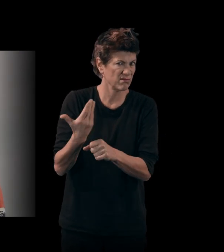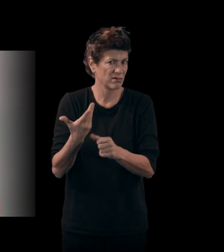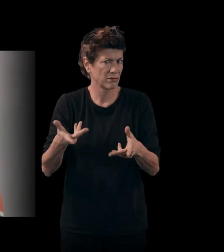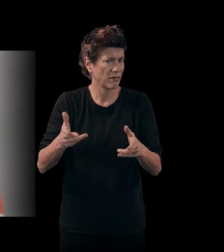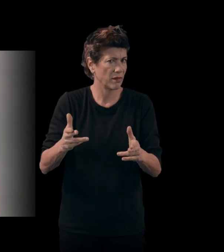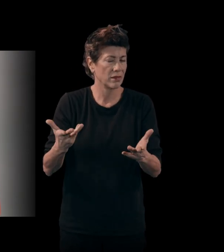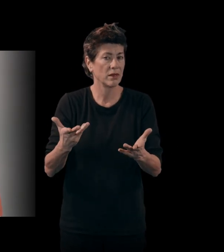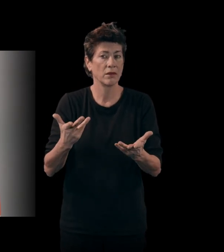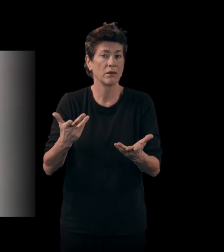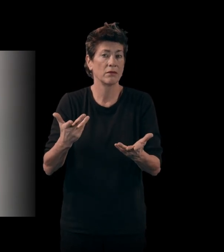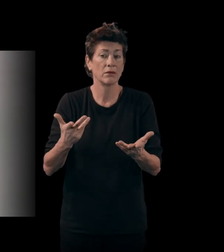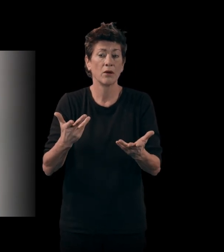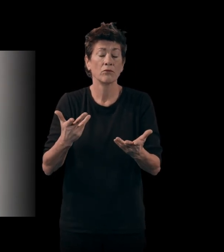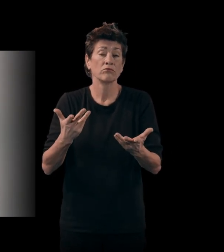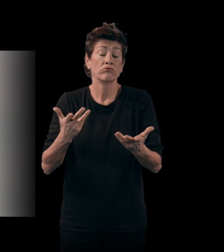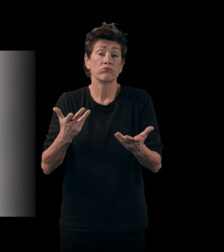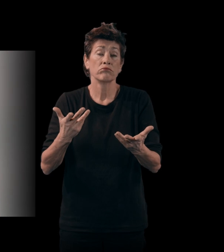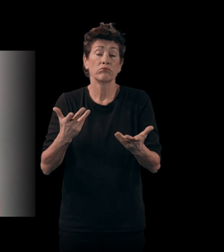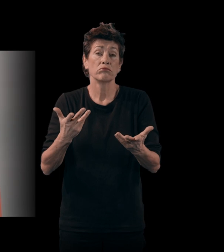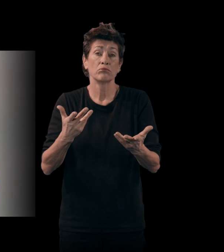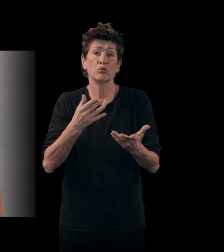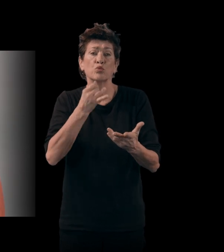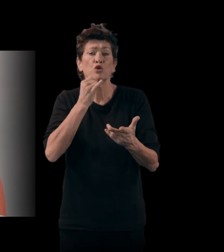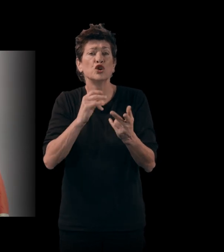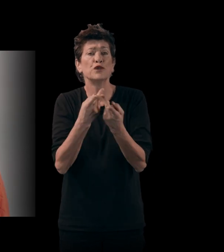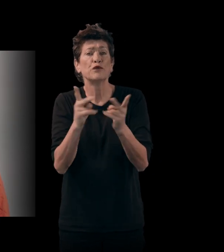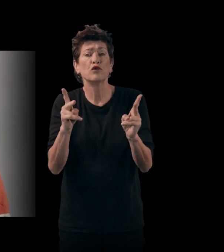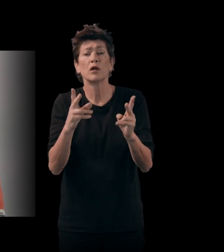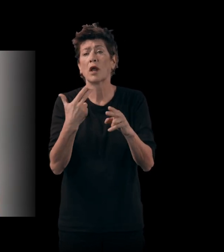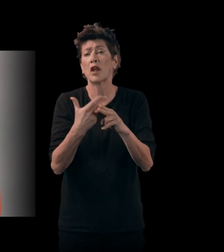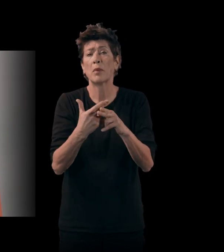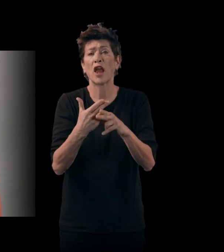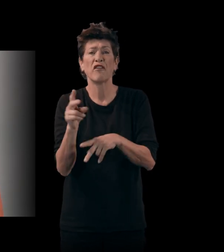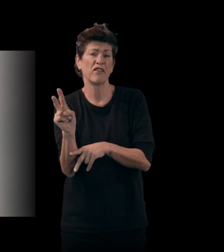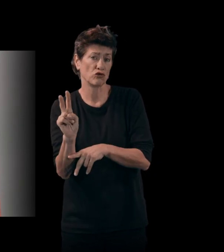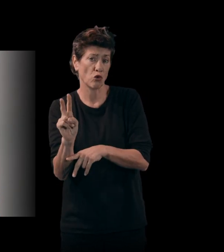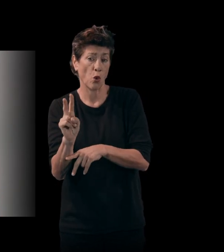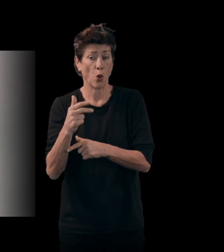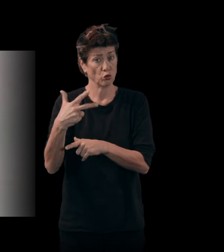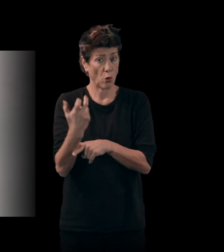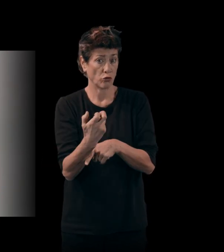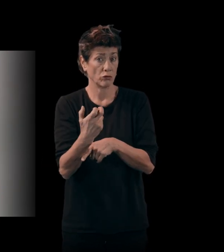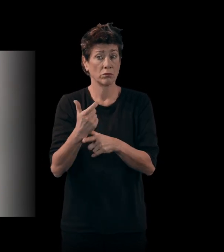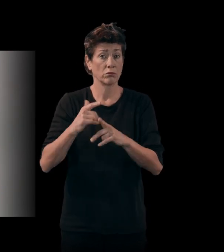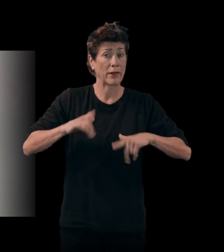On est dans une petite ville qui s'appelle Vincho, et pendant trois jours, on a repeint l'école.